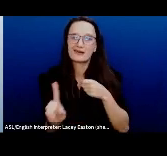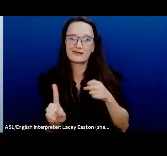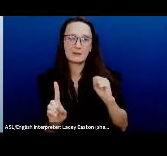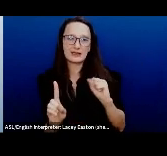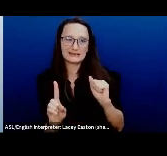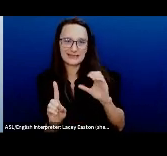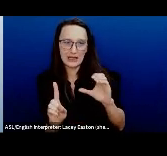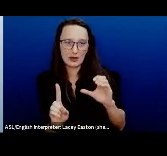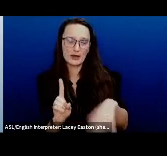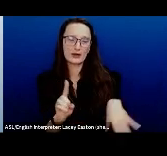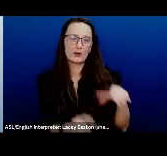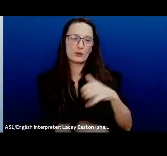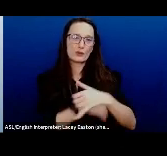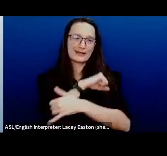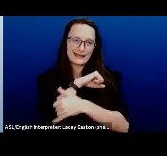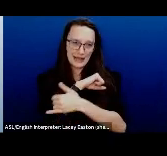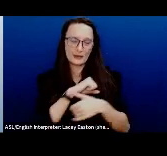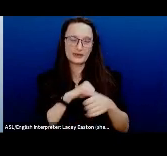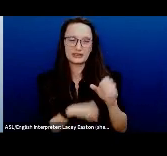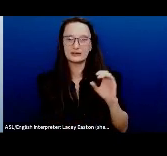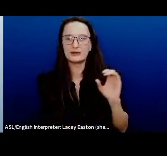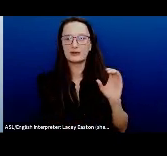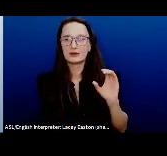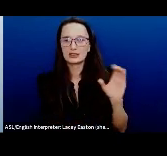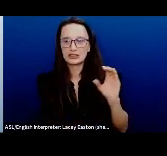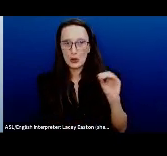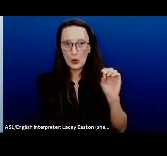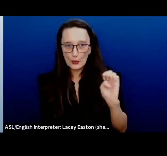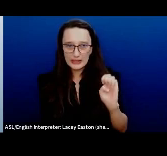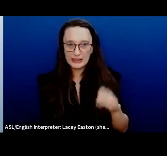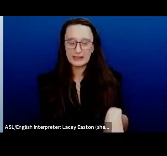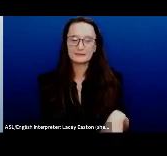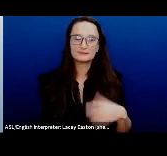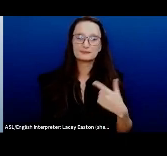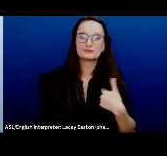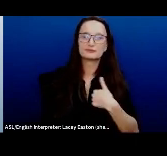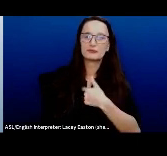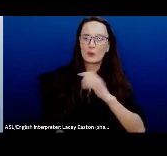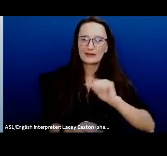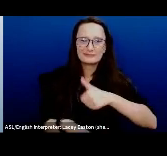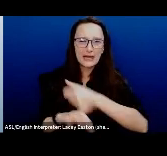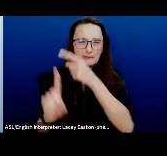desarrollamos recursos y nos asociamos en iniciativas en y alrededor de todo lo relacionado con el apoyo familiar, incluida